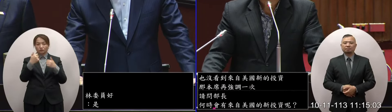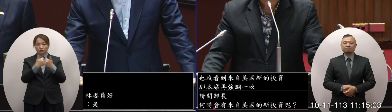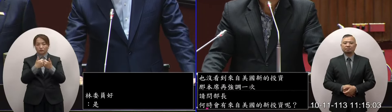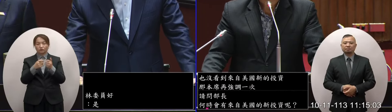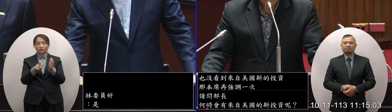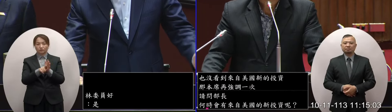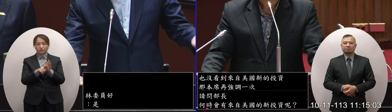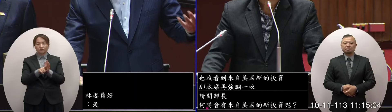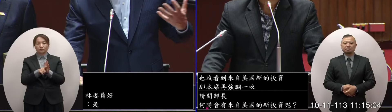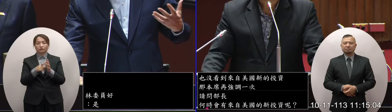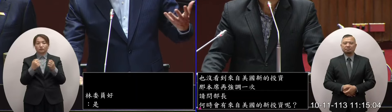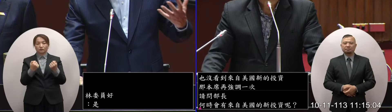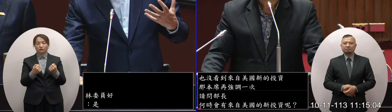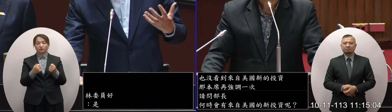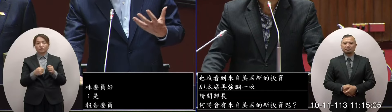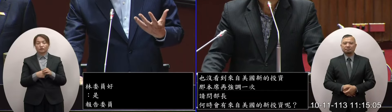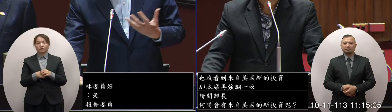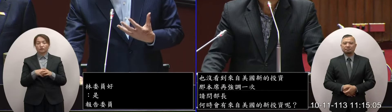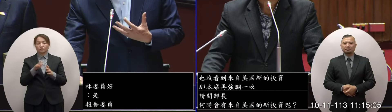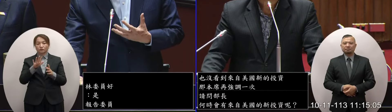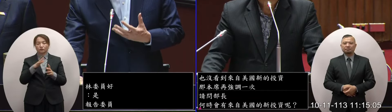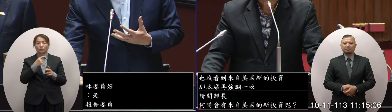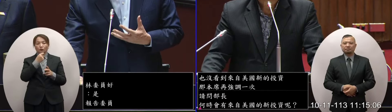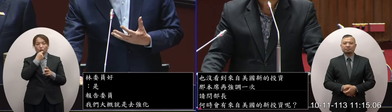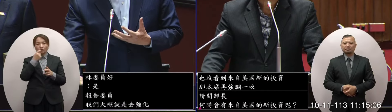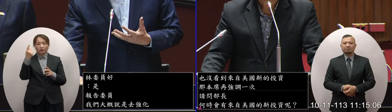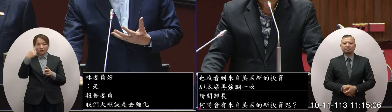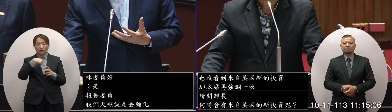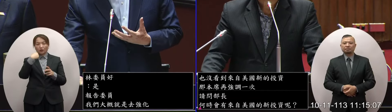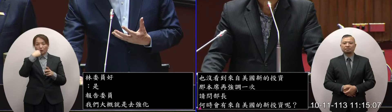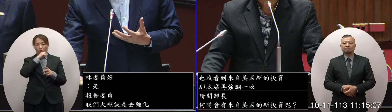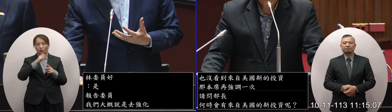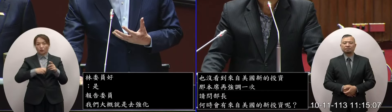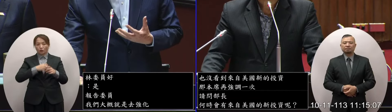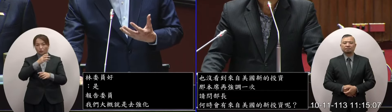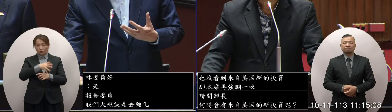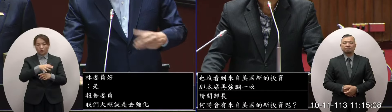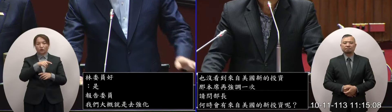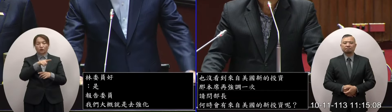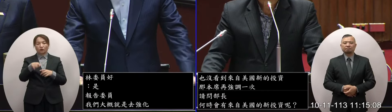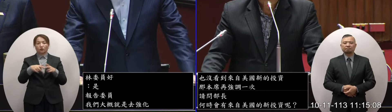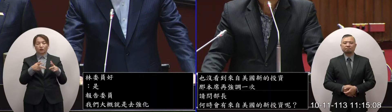那他們在這個有意願來台灣的這些 廠商